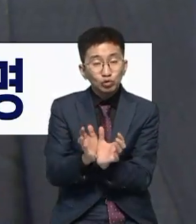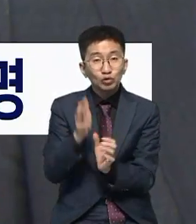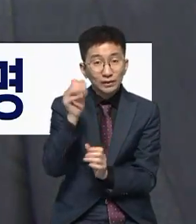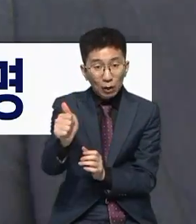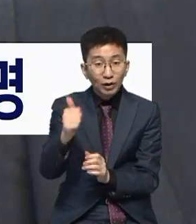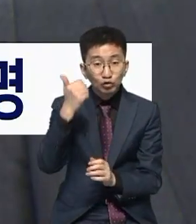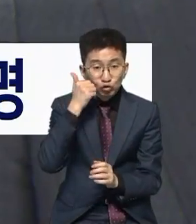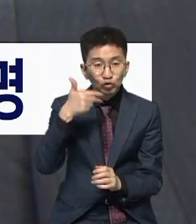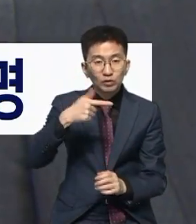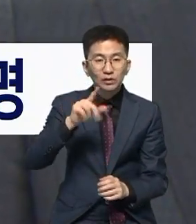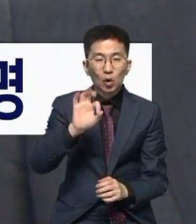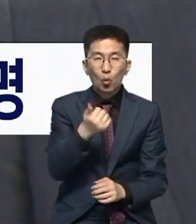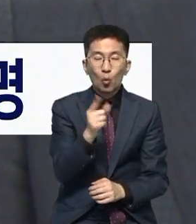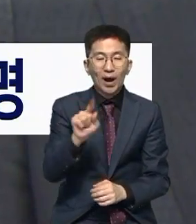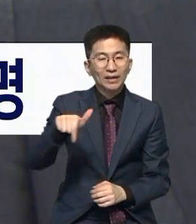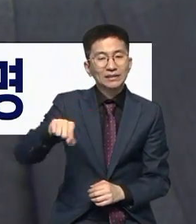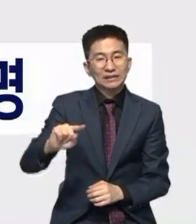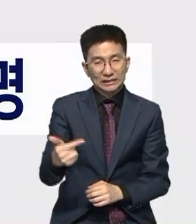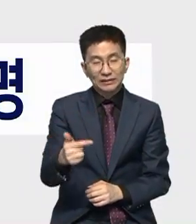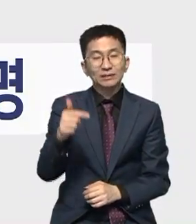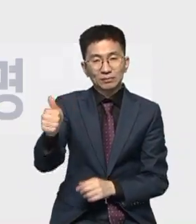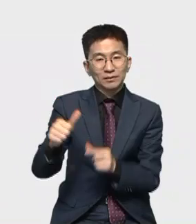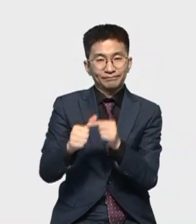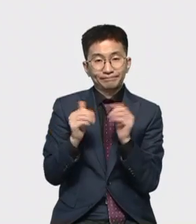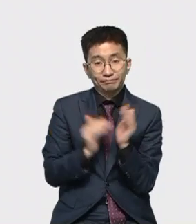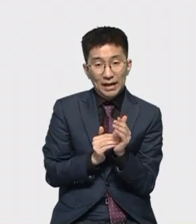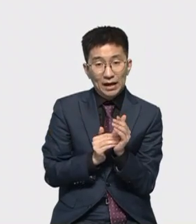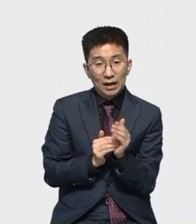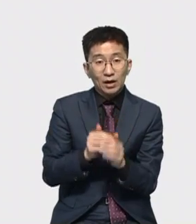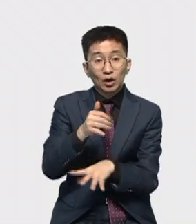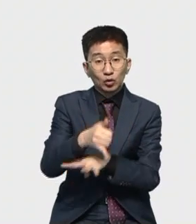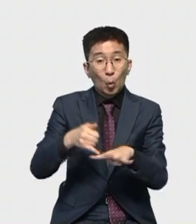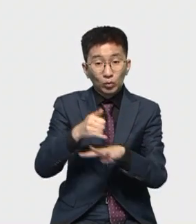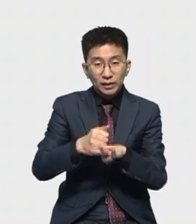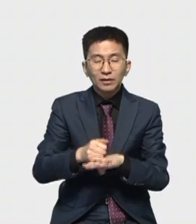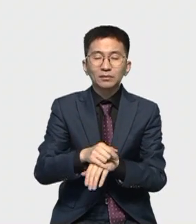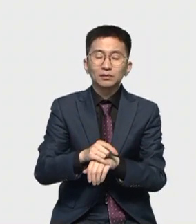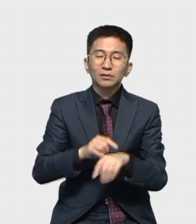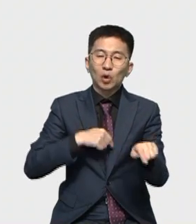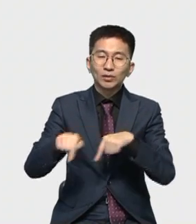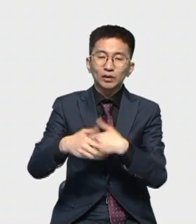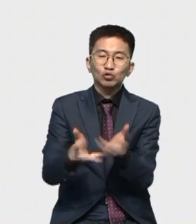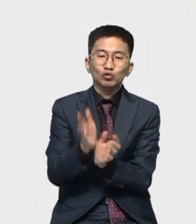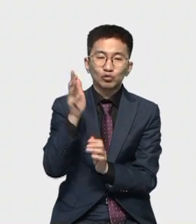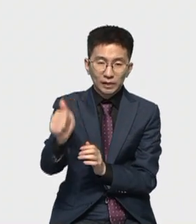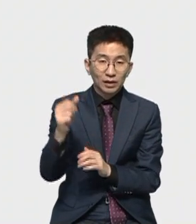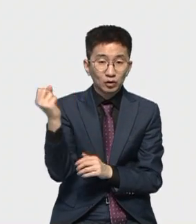농림식품부 장관 후보자로는 정황근 전 농진청장이 발탁됐습니다. 정황간 후보자는 농촌 정책국장과 청와대